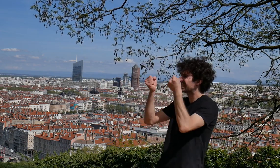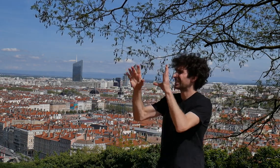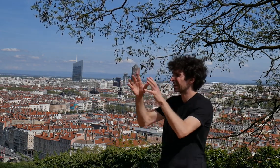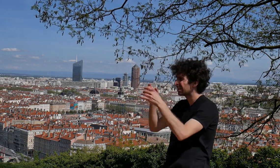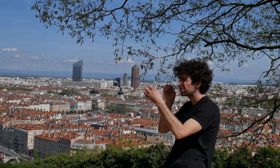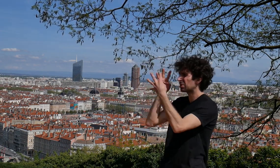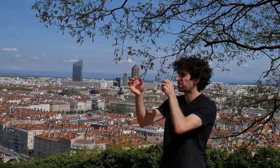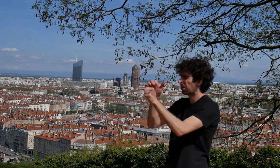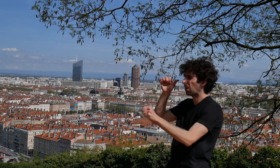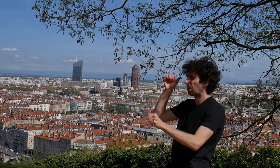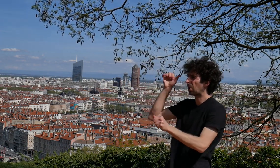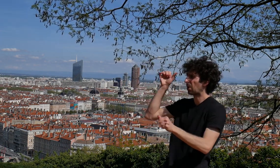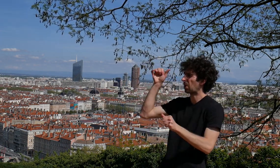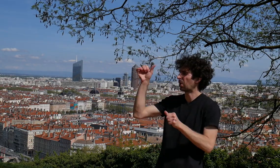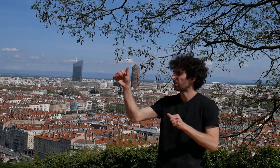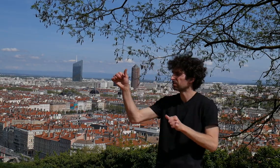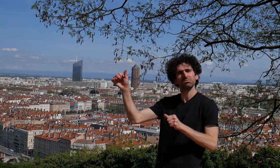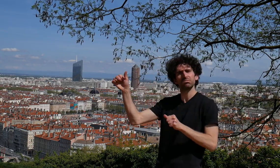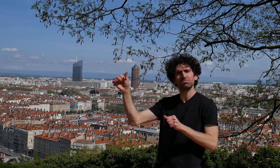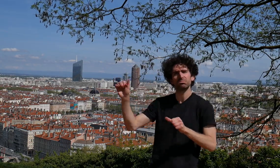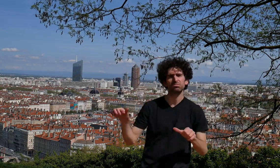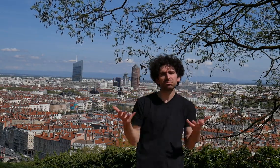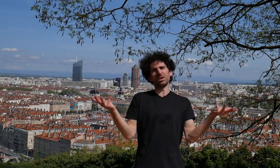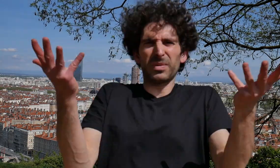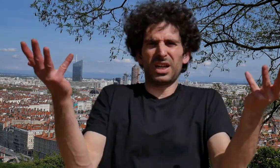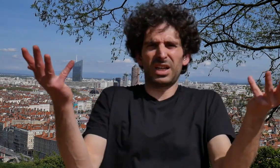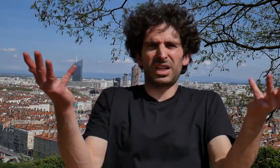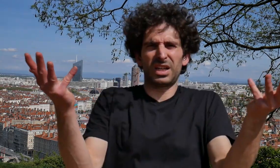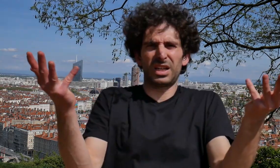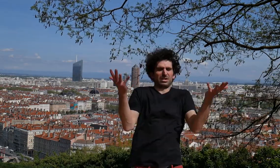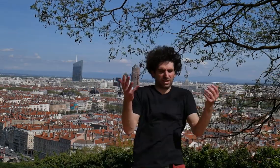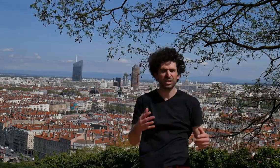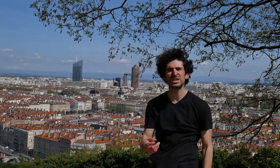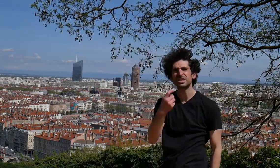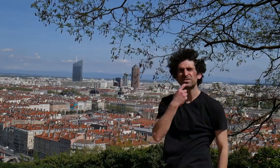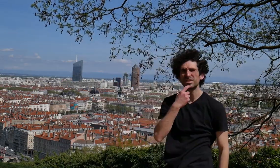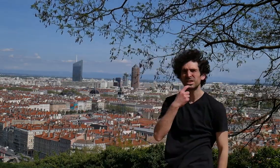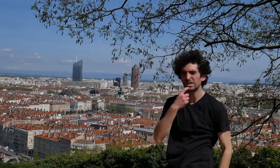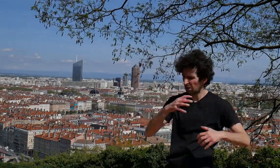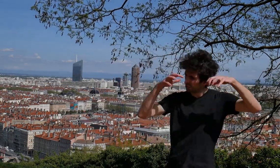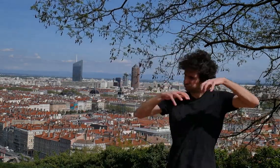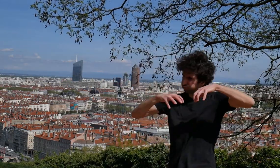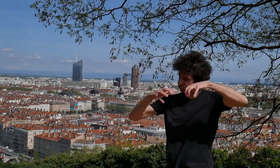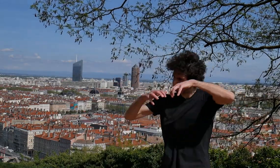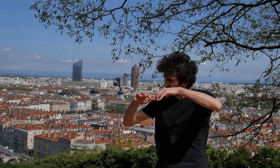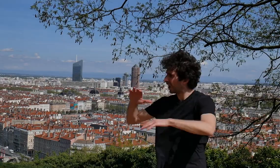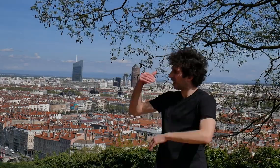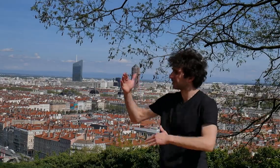sec et transparent sur une longue distance. Mais ?! Ca veut dire que la pluie tombe